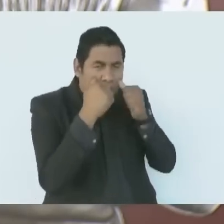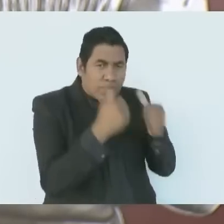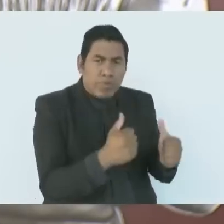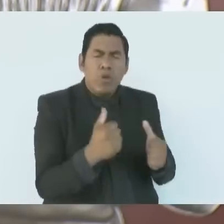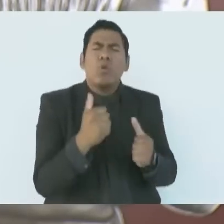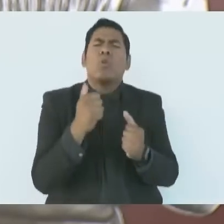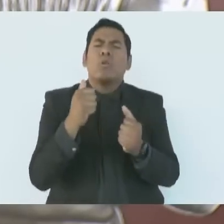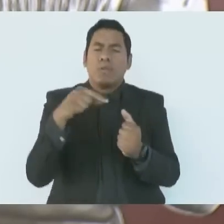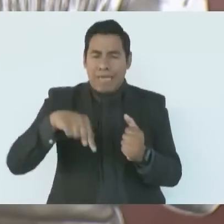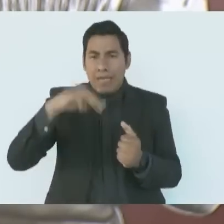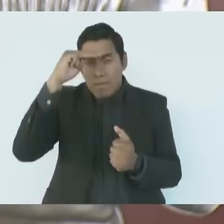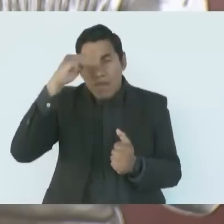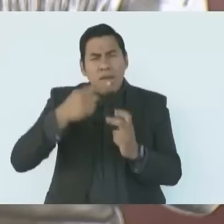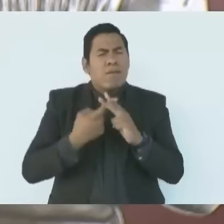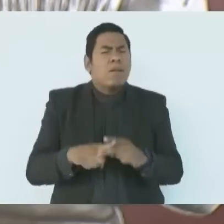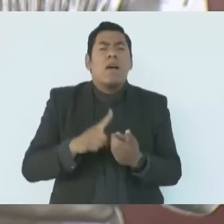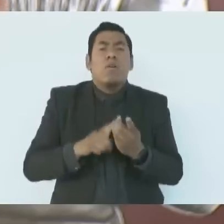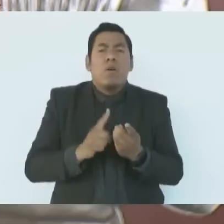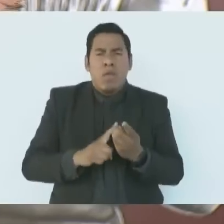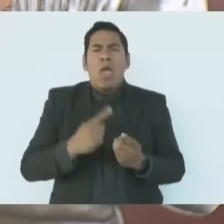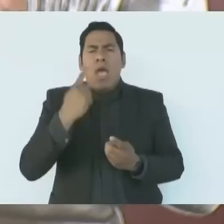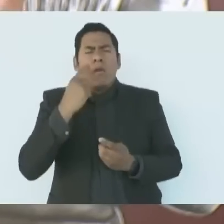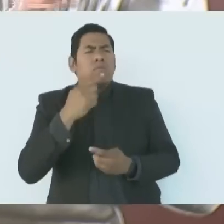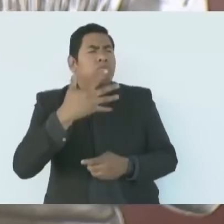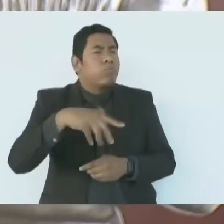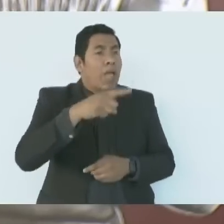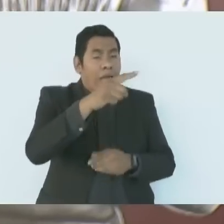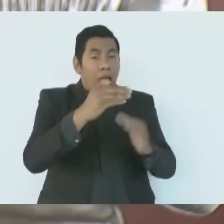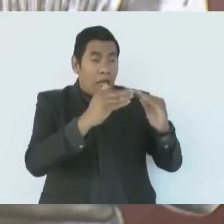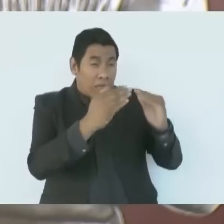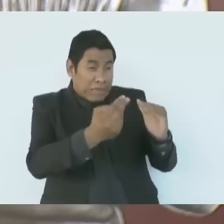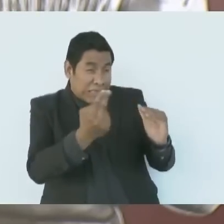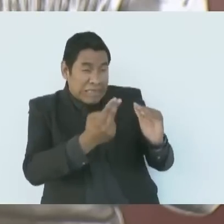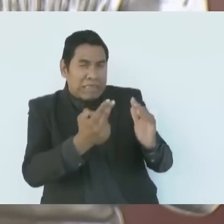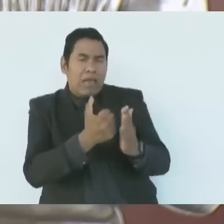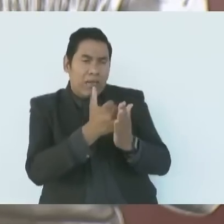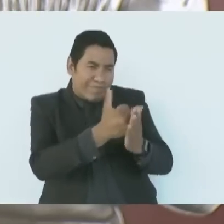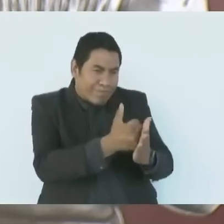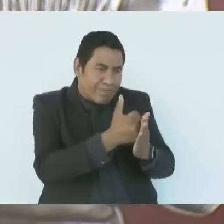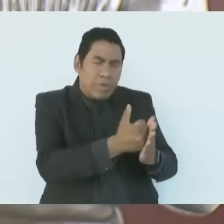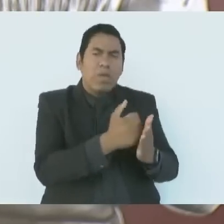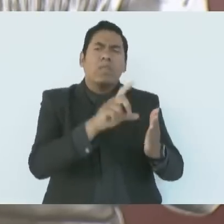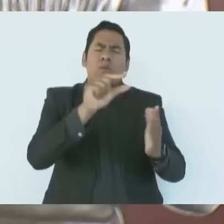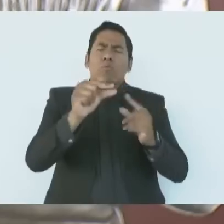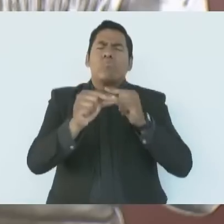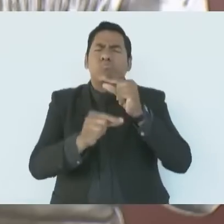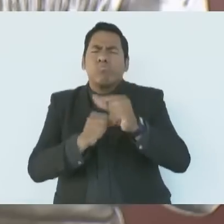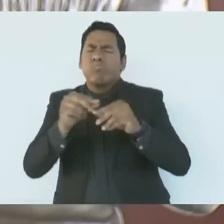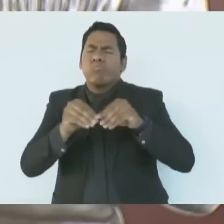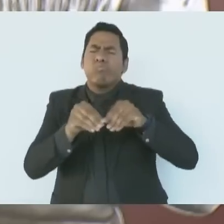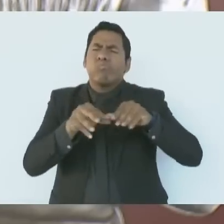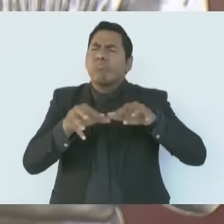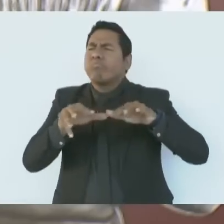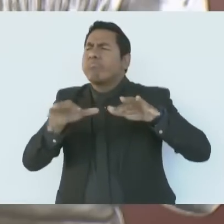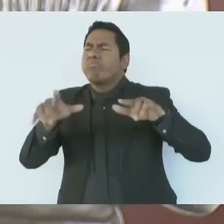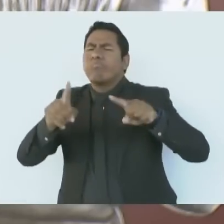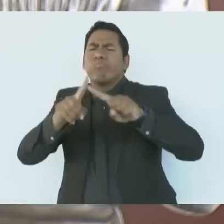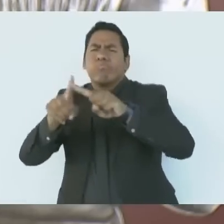más lo necesitan y después poco a poco pues vamos a ir avanzando a las demás viviendas